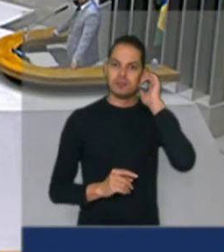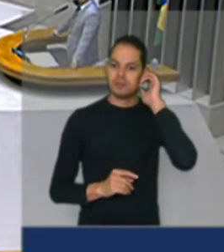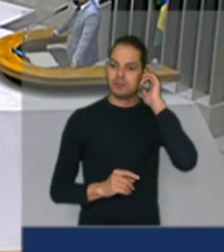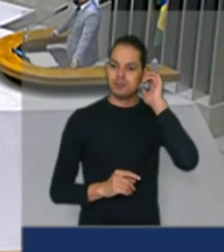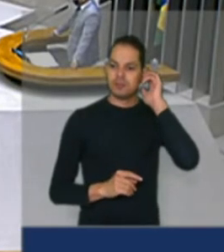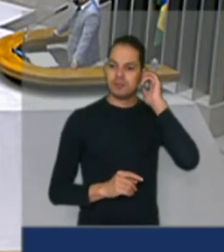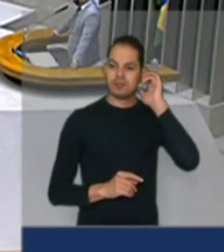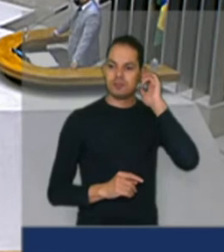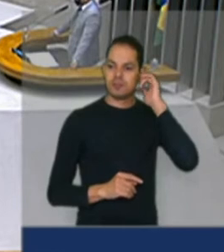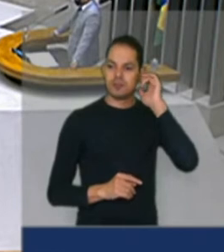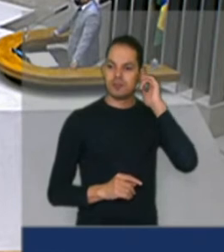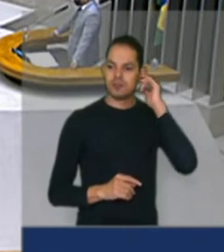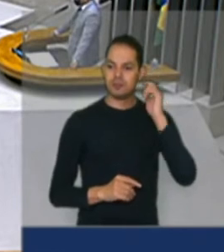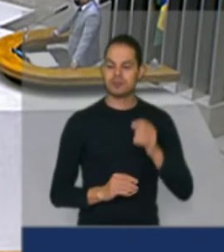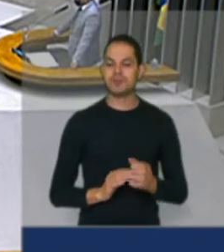DE FALAR AGORA, VAMOS ENTÃO AGORA, AGORA SIM É RONDÔNIA